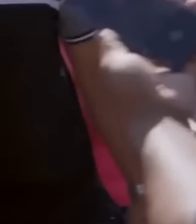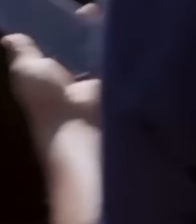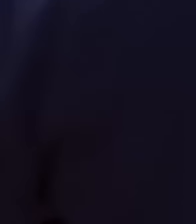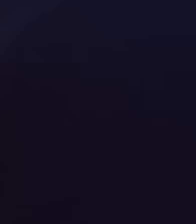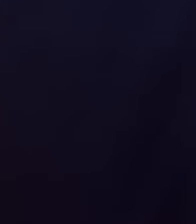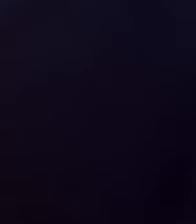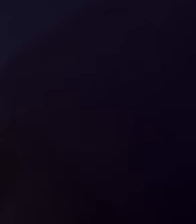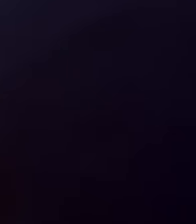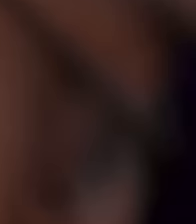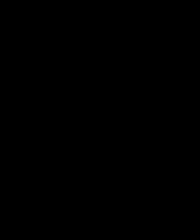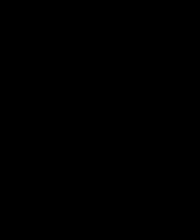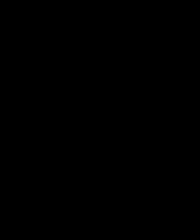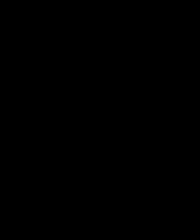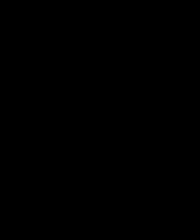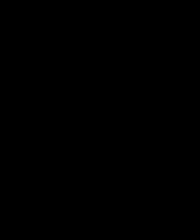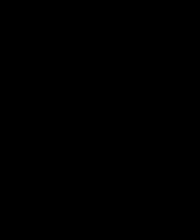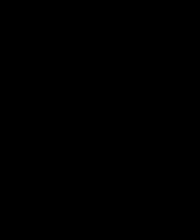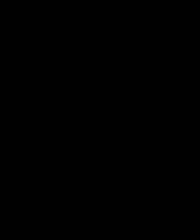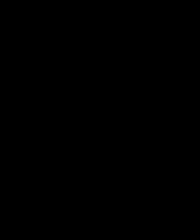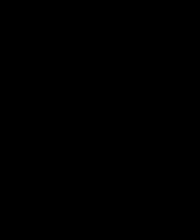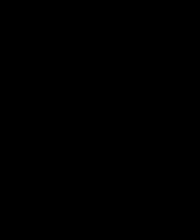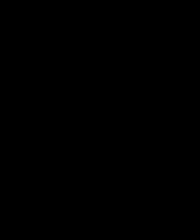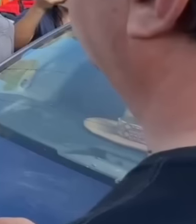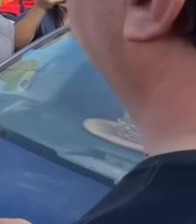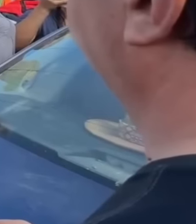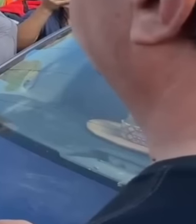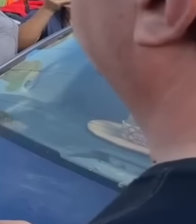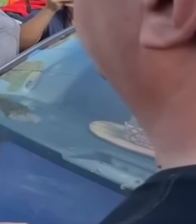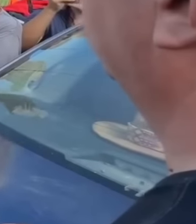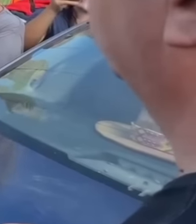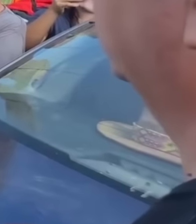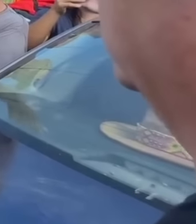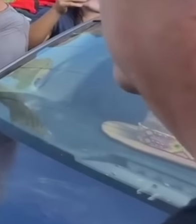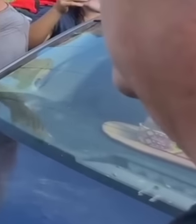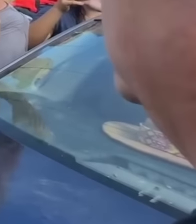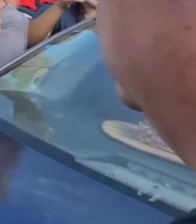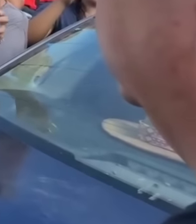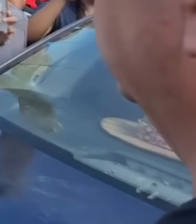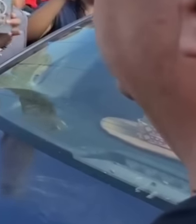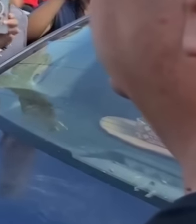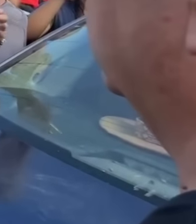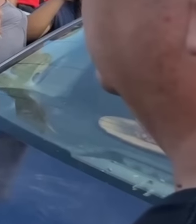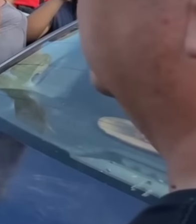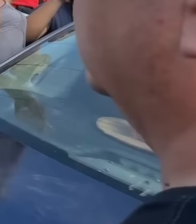para México? Escucha al pueblo. Esta decisión no nace de un escritorio, sino del contacto directo